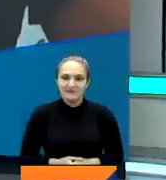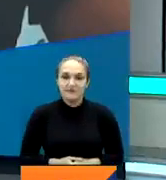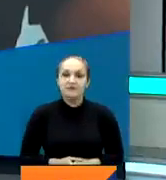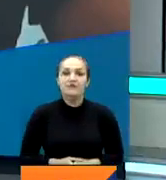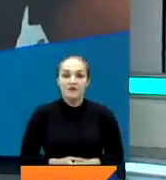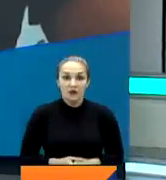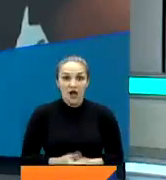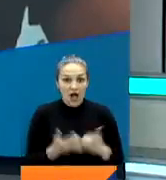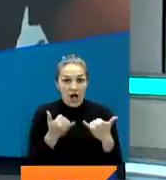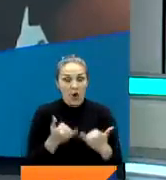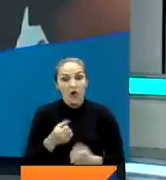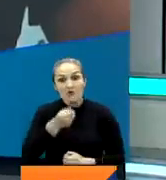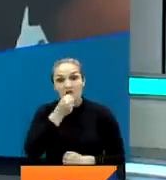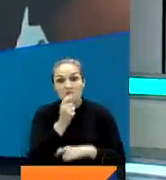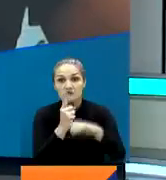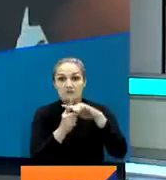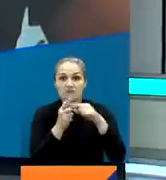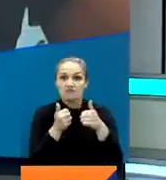ENTREGARON AL PAíS.